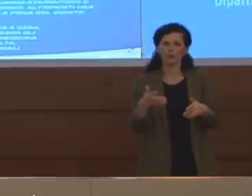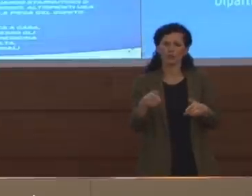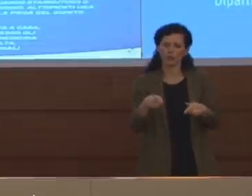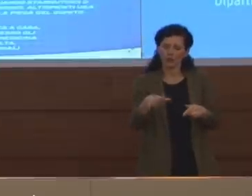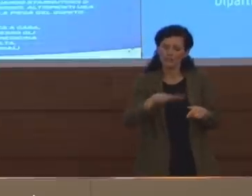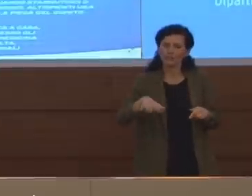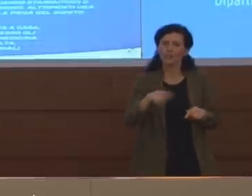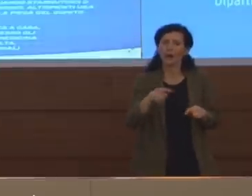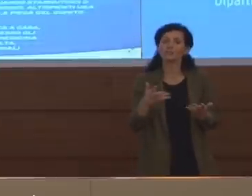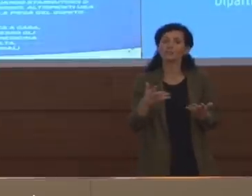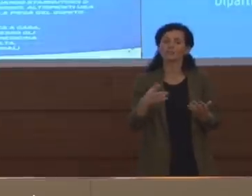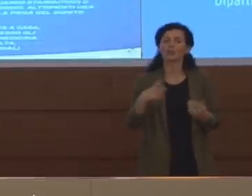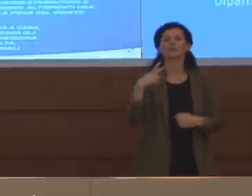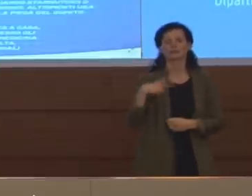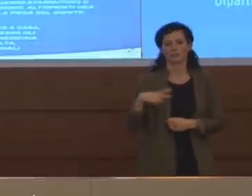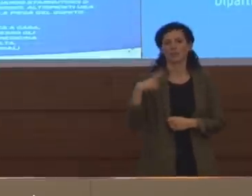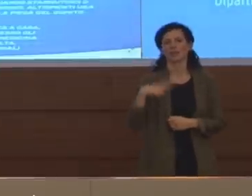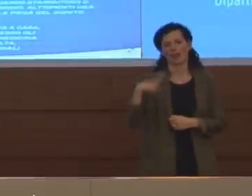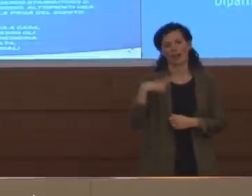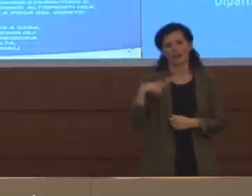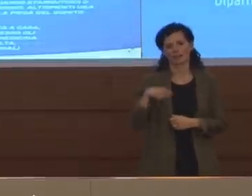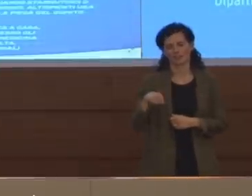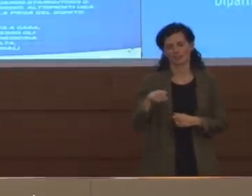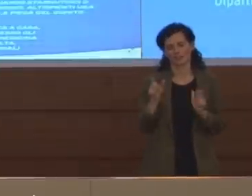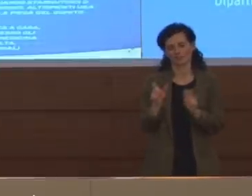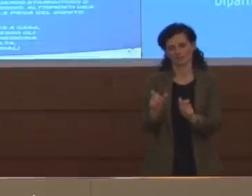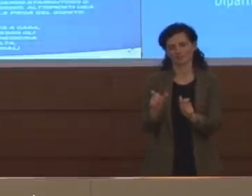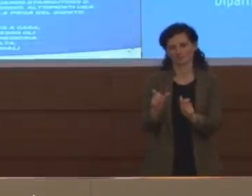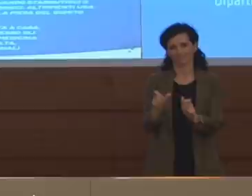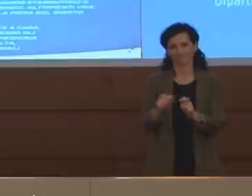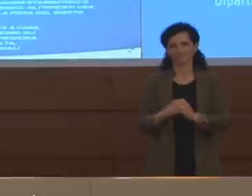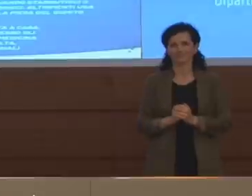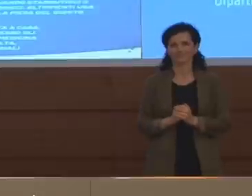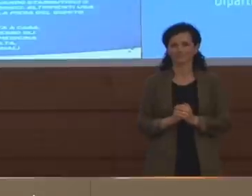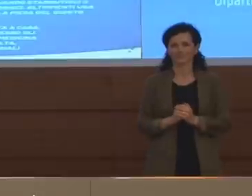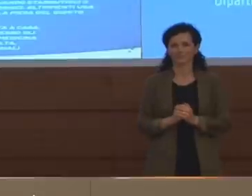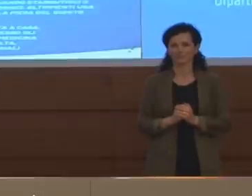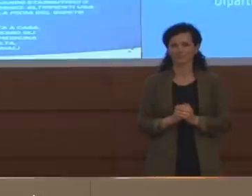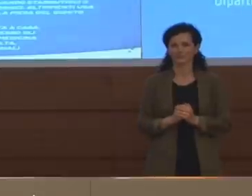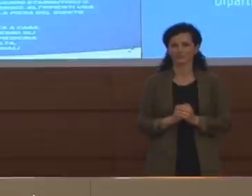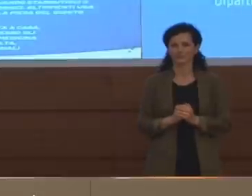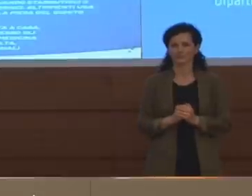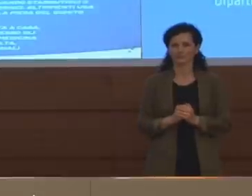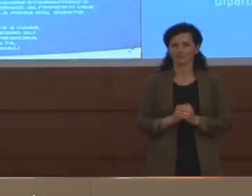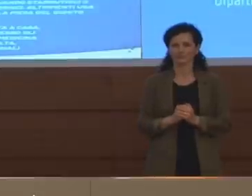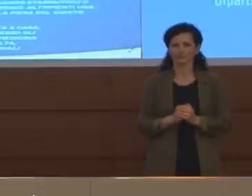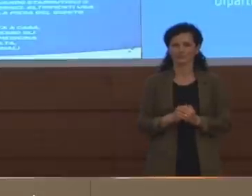era lo spazio riservato alla speranza." Spero davvero che le parole di